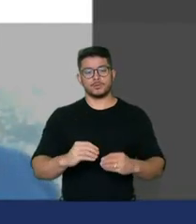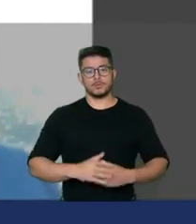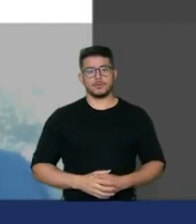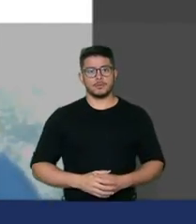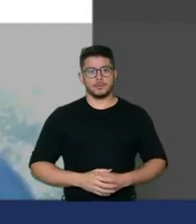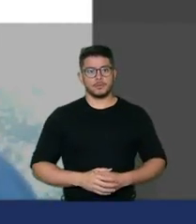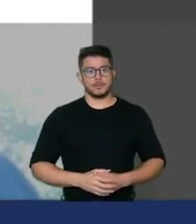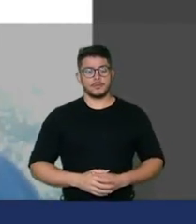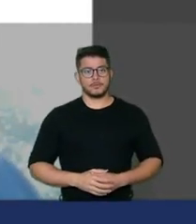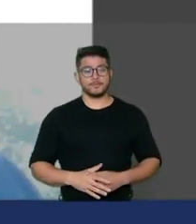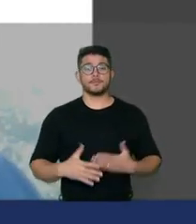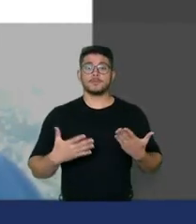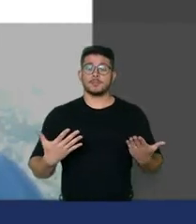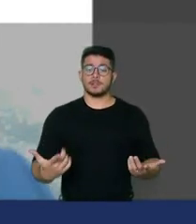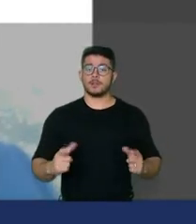PRECISAR DO PARLAMENTO. E NÃO ADIANTA... O PARLAMENTO É A